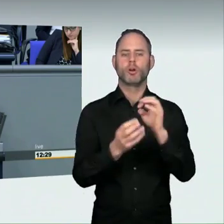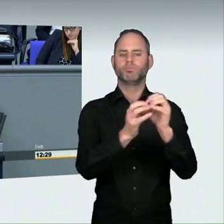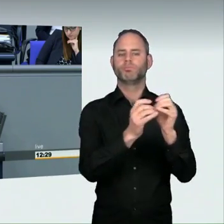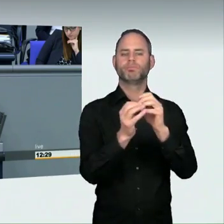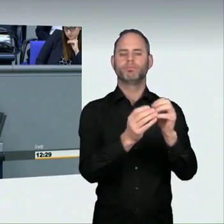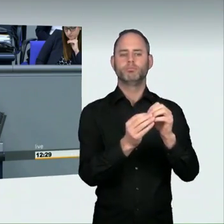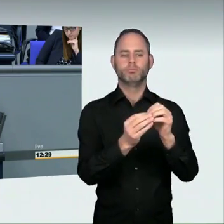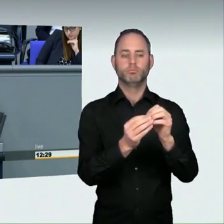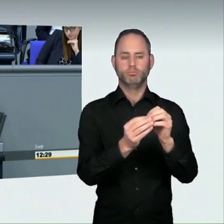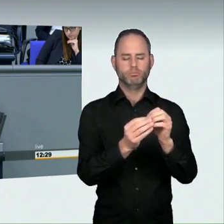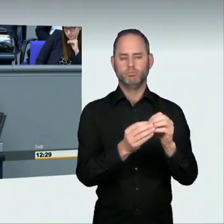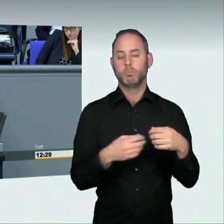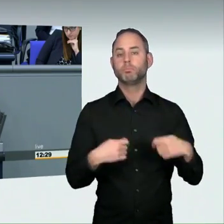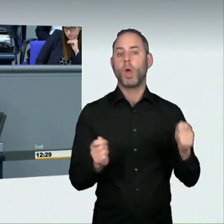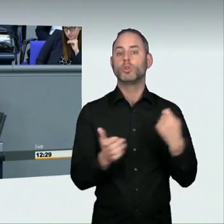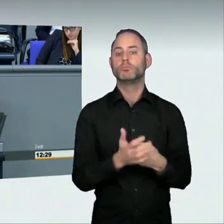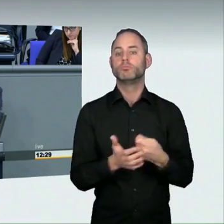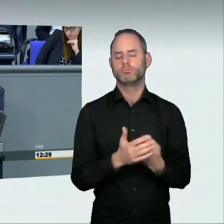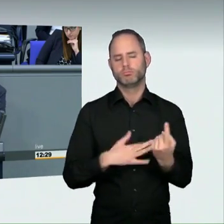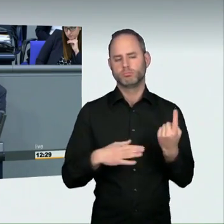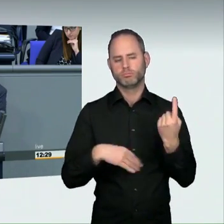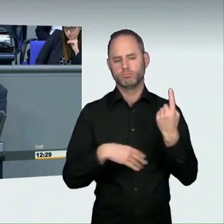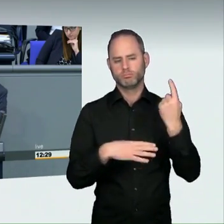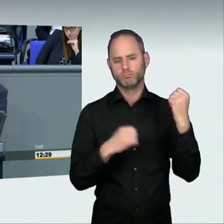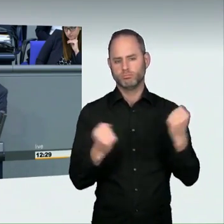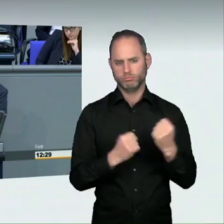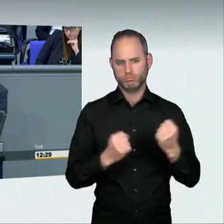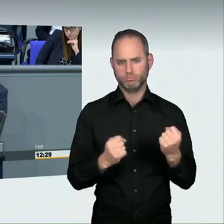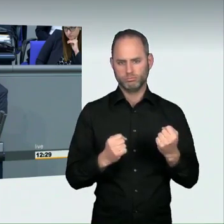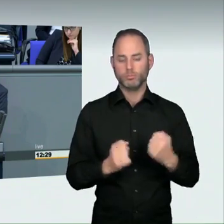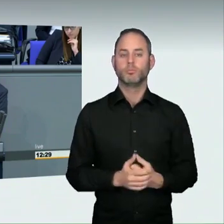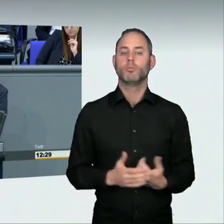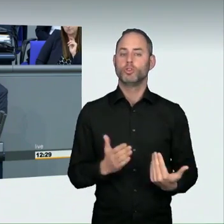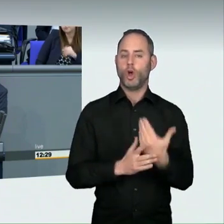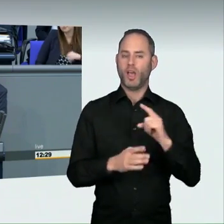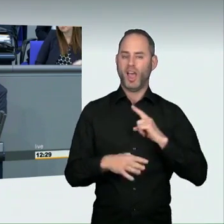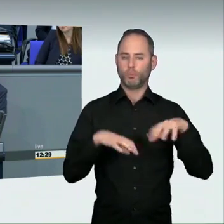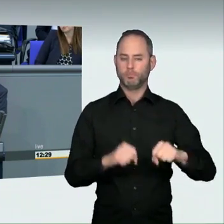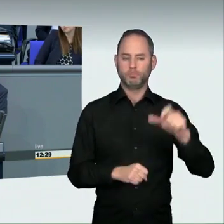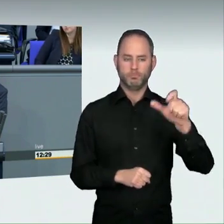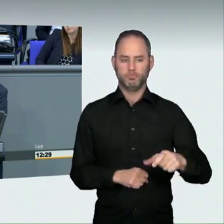musste er erst einmal seine Mieterinnen und Mieter, eigentlich seine Kunden, loswerden. Ihm ist das, bis auf zwei Wohnungen,